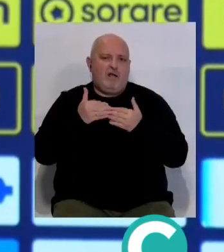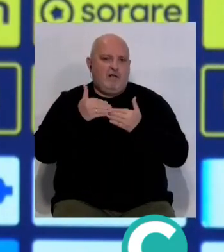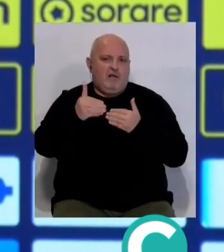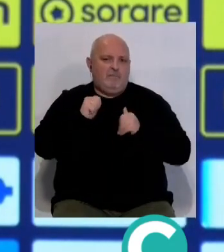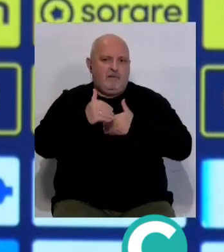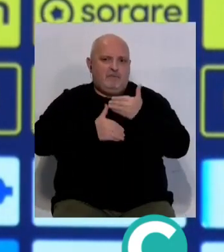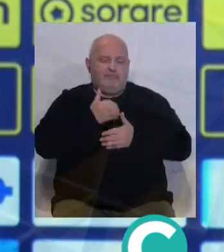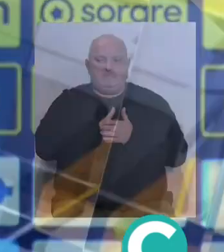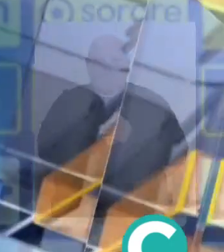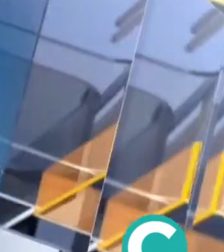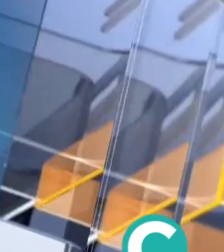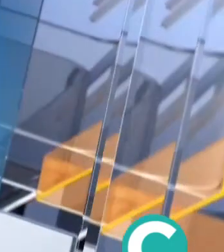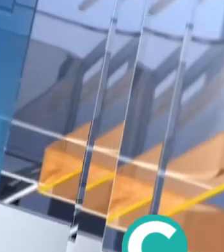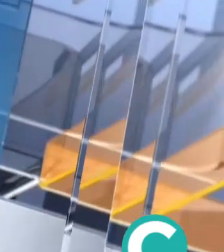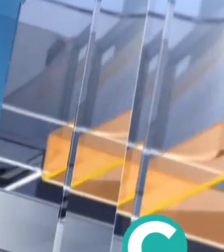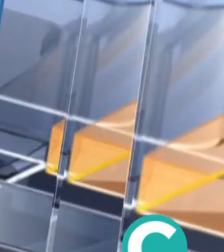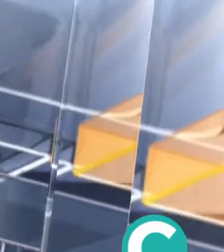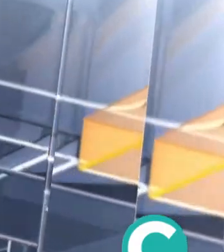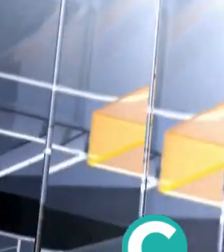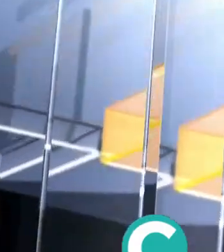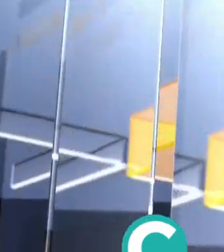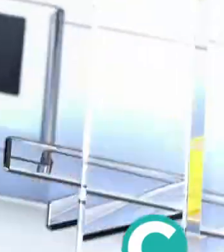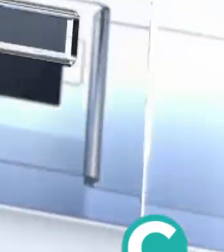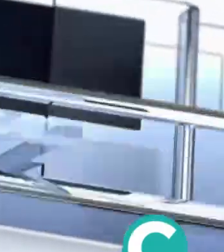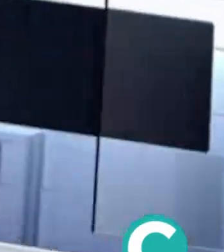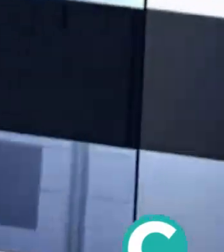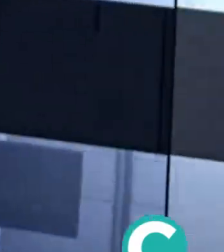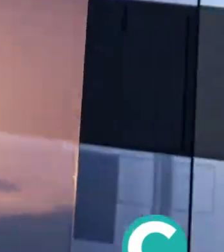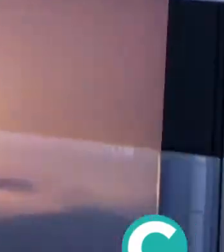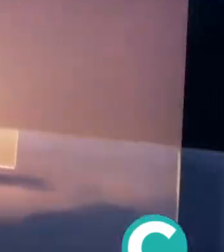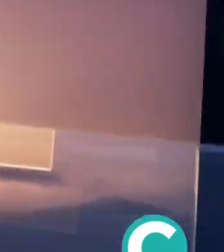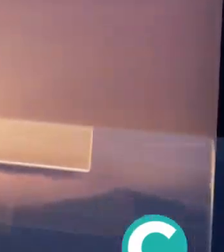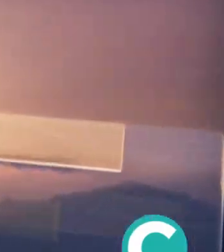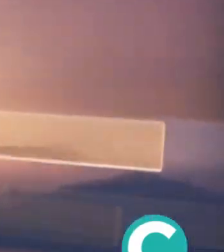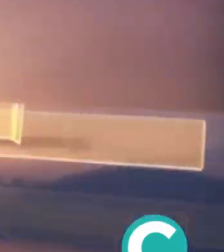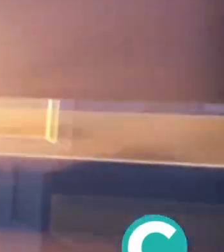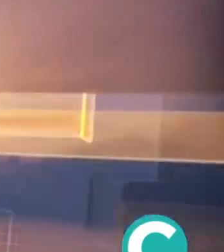[Música]